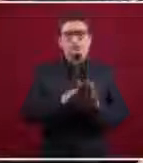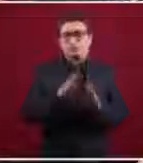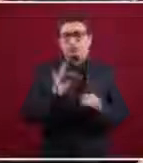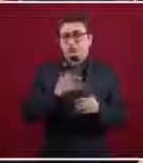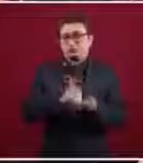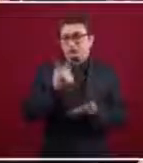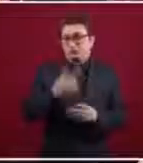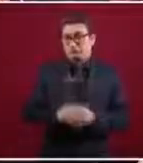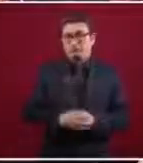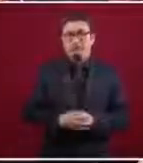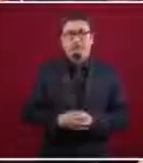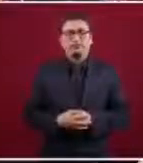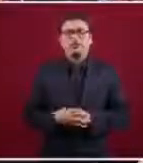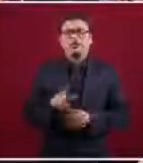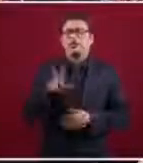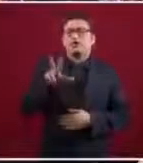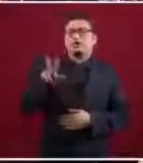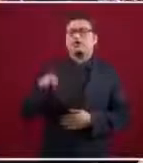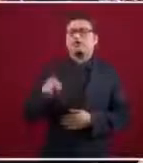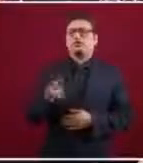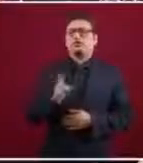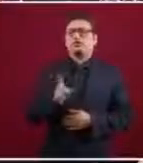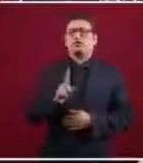No, yo creo que tiene que ver con los nuevos tiempos.